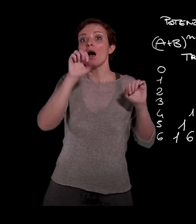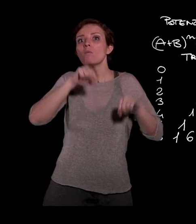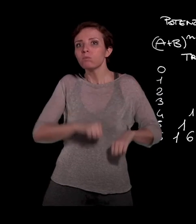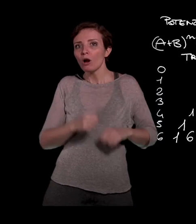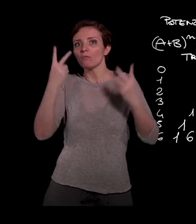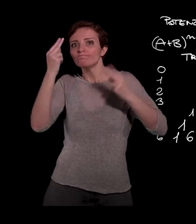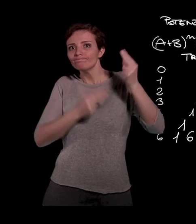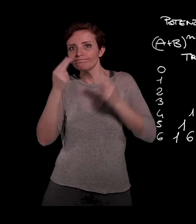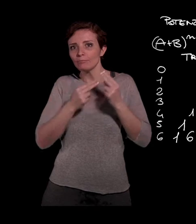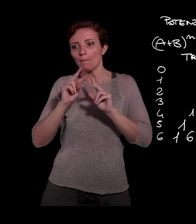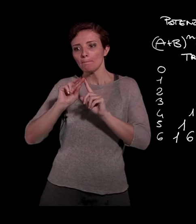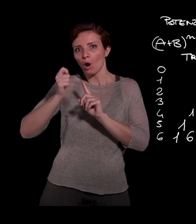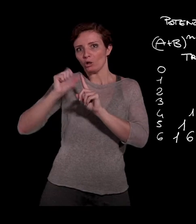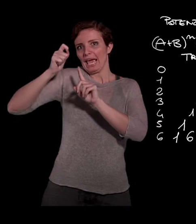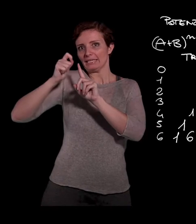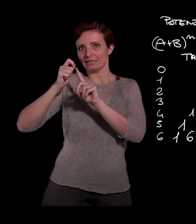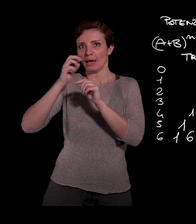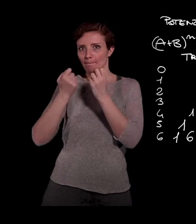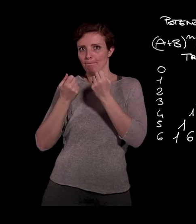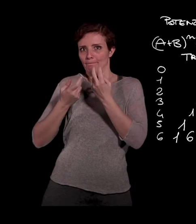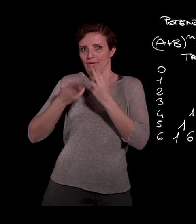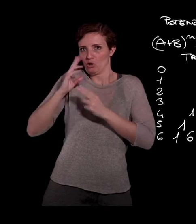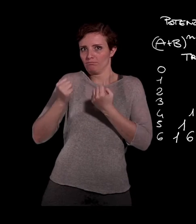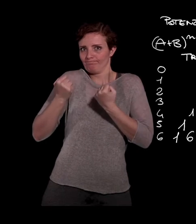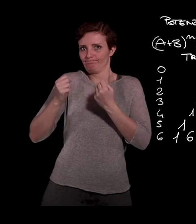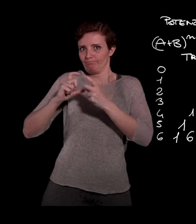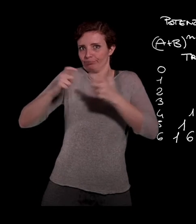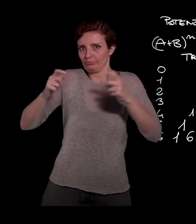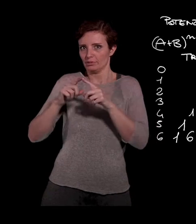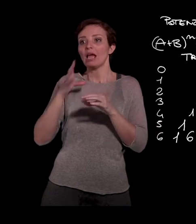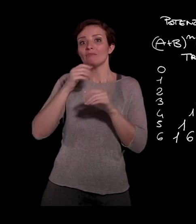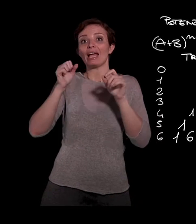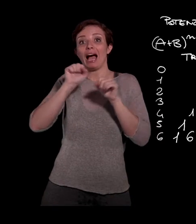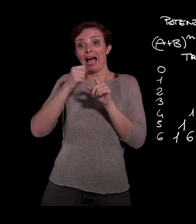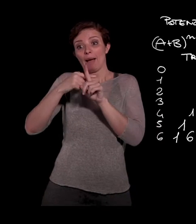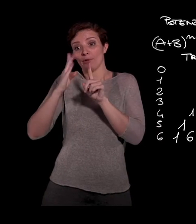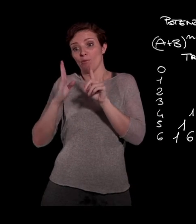come (a+b)⁵ e (a+b)⁶.